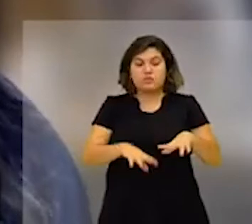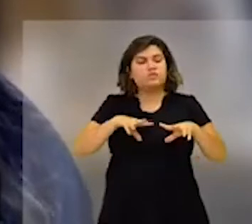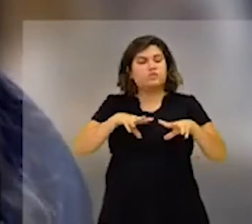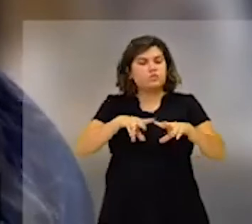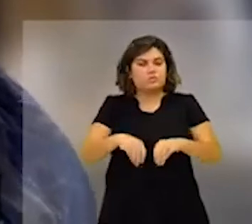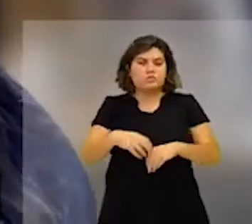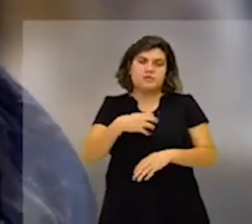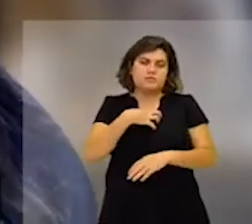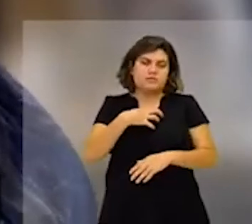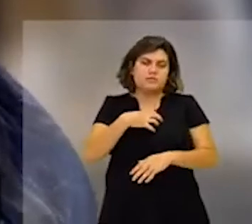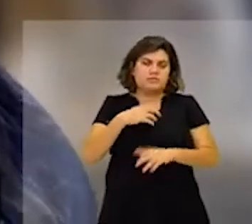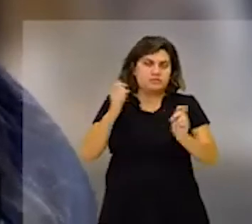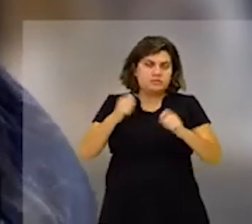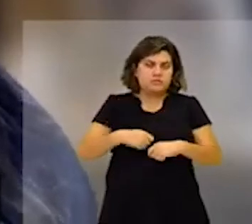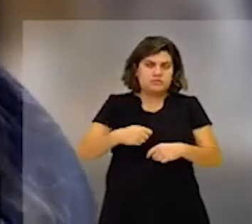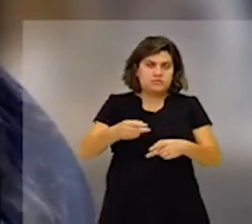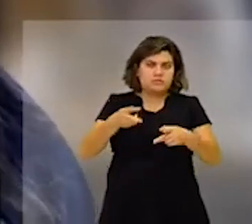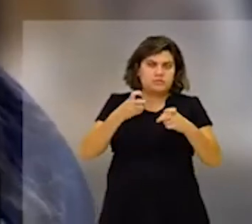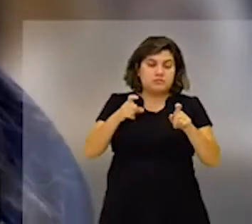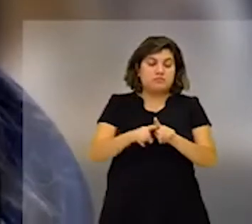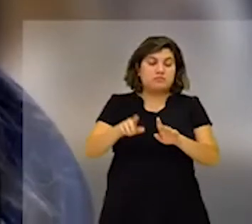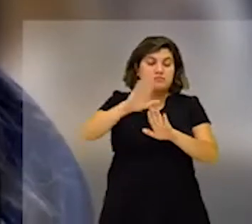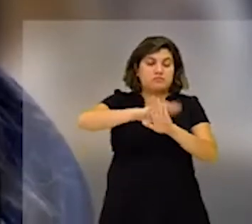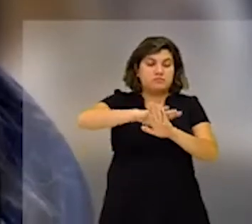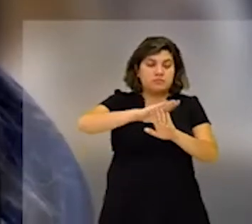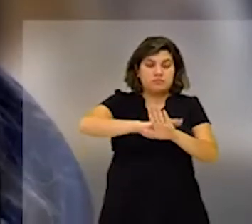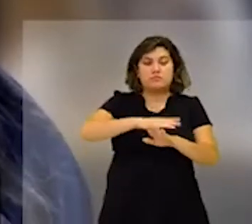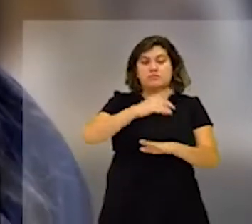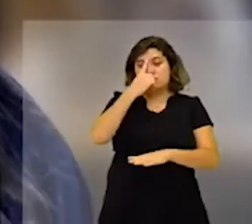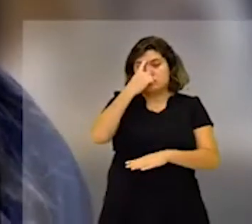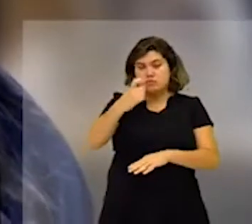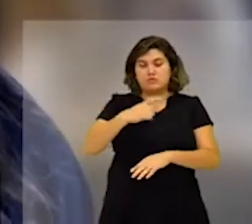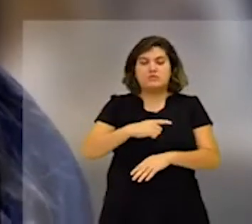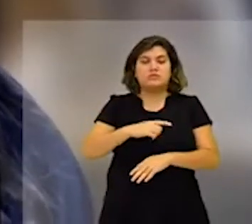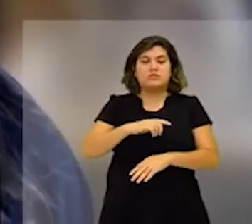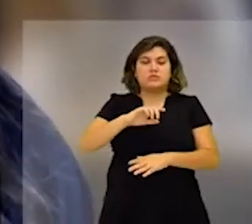visíveis e invisíveis de violência como racismo machismo a homofobia ea misoginia